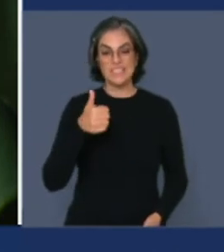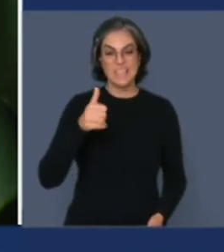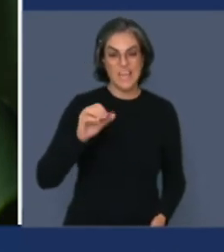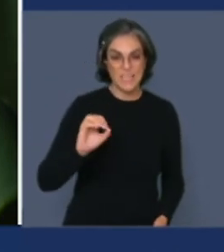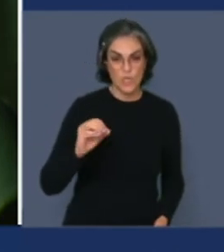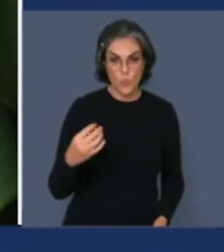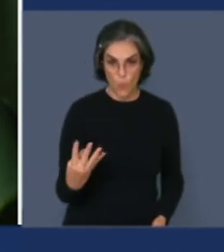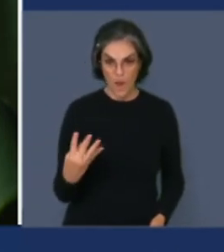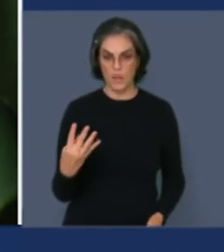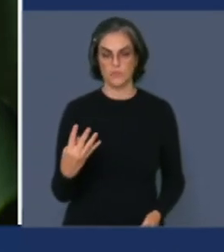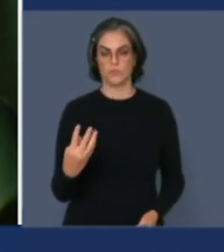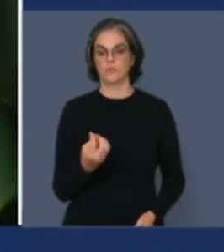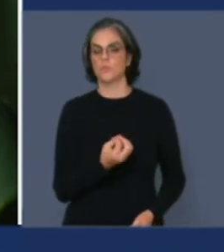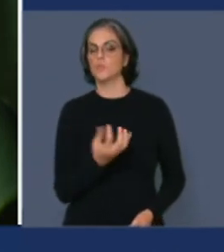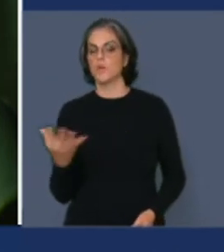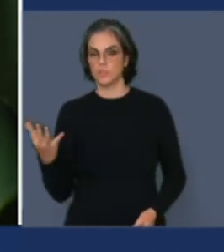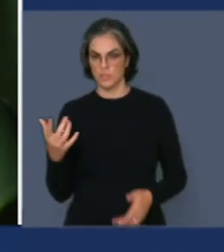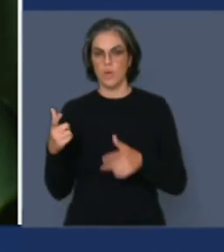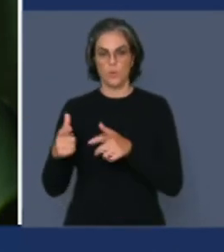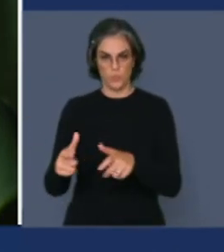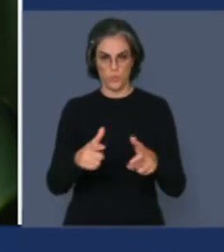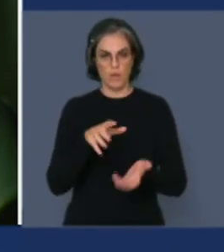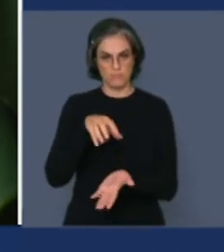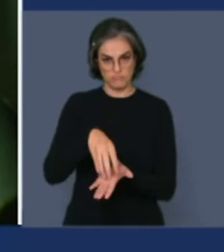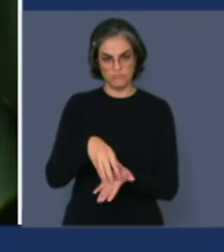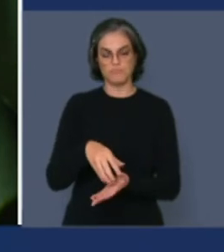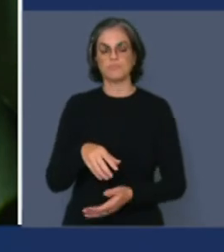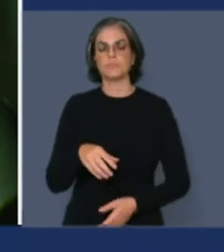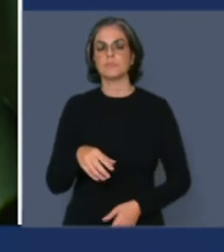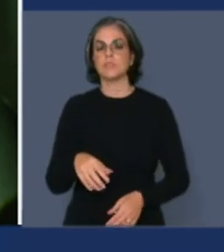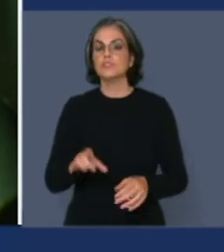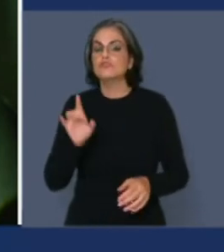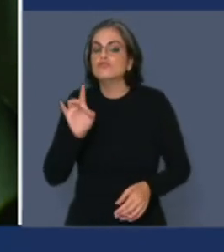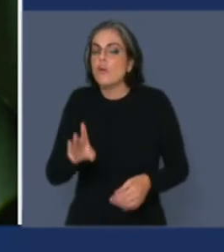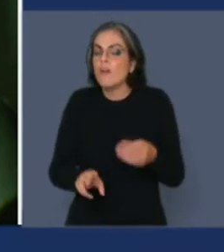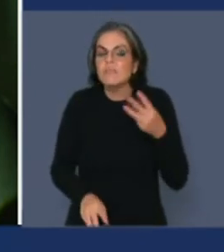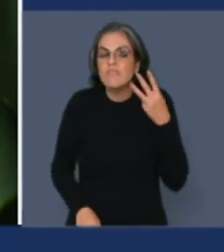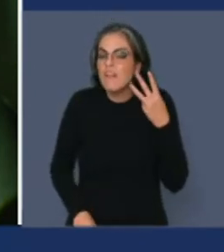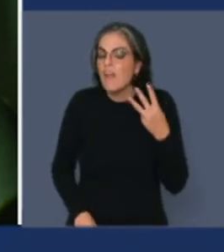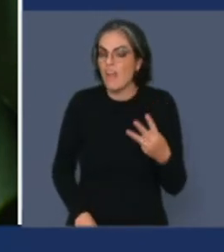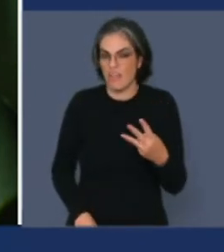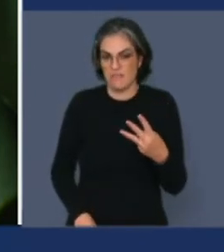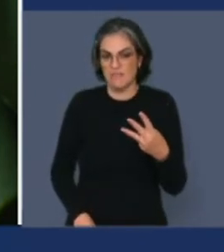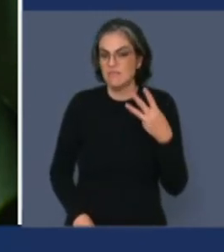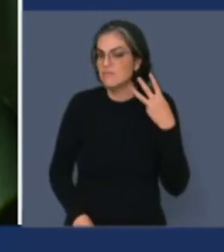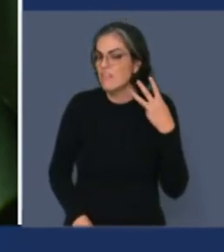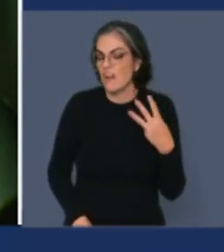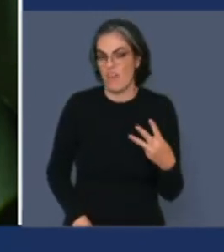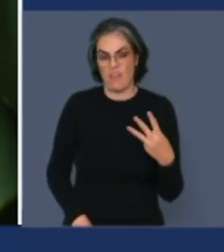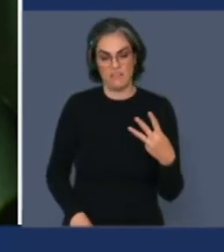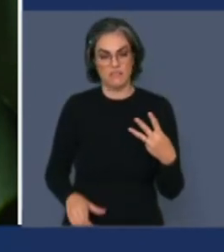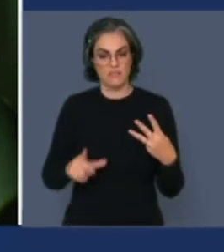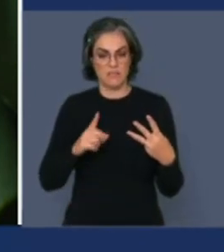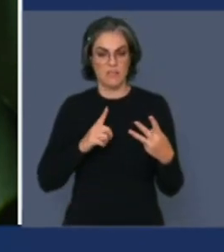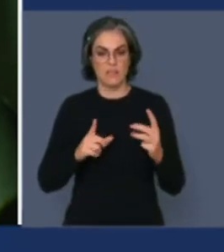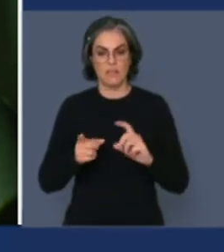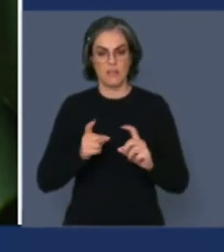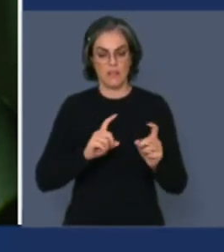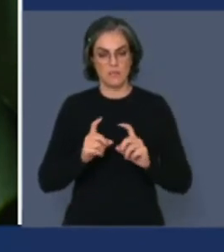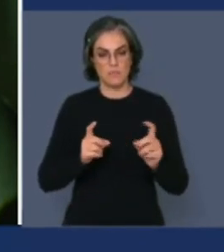EM TODO O BRASIL. DESTA 104 AGÊNCIAS, TRÊS, SÓ TRÊS ERA ADMINISTRADA POR NEGRO,